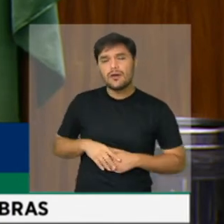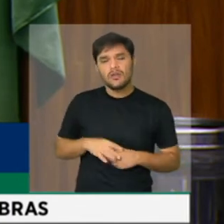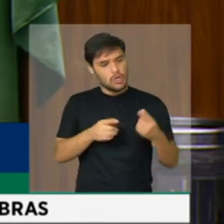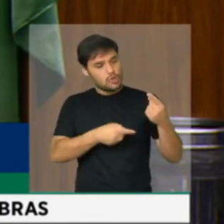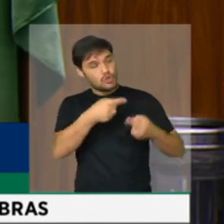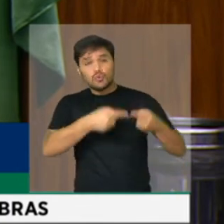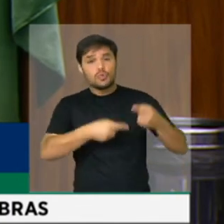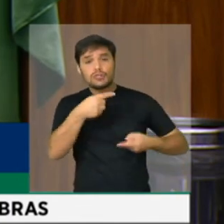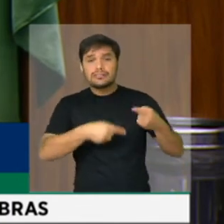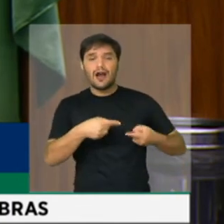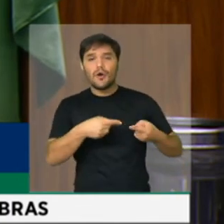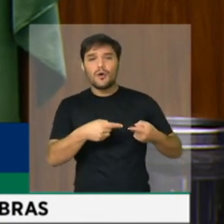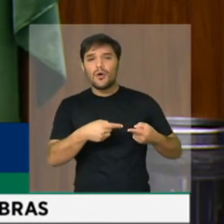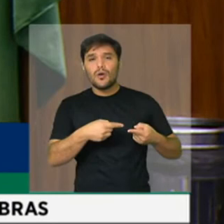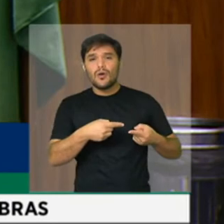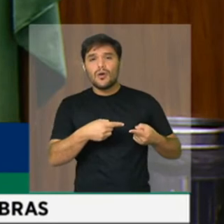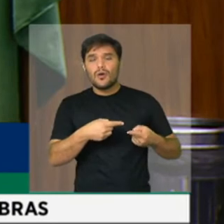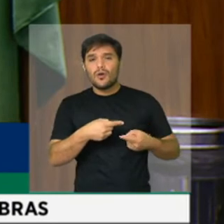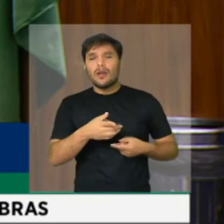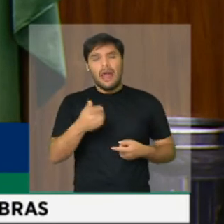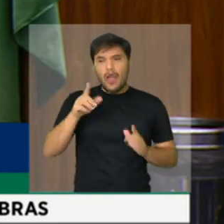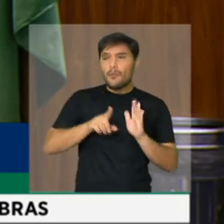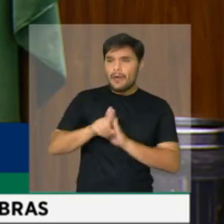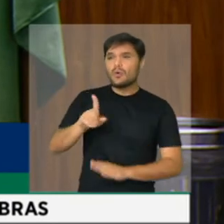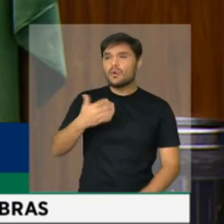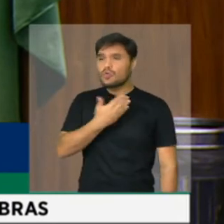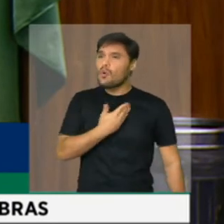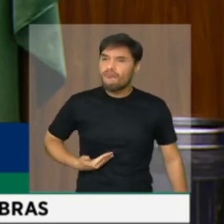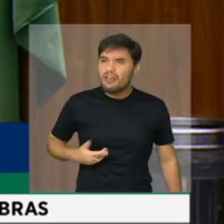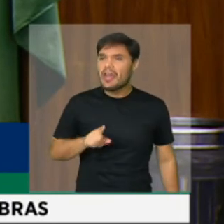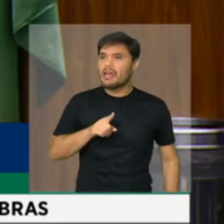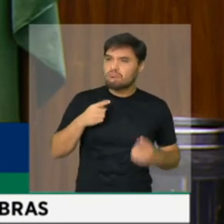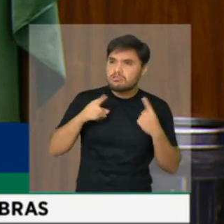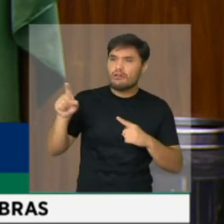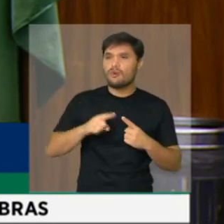NA VIDA DAS PESSOAS. DEBATE SEQUER, SEQUER E EU DESAFIO O GOVERNO, DESAFIO O RELATOR,